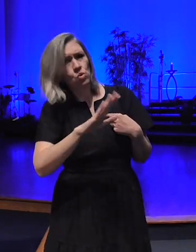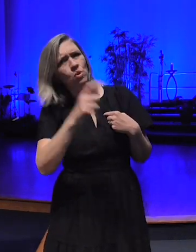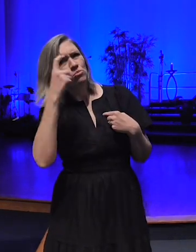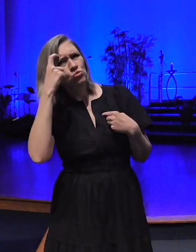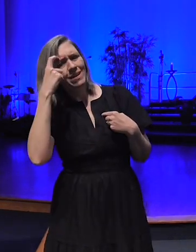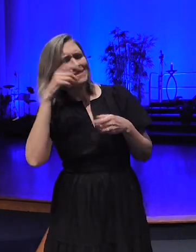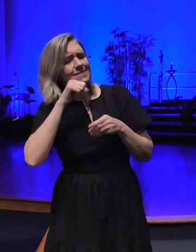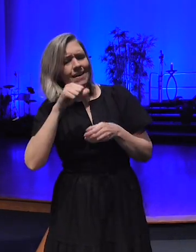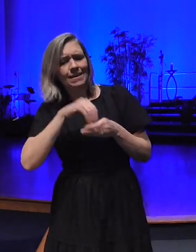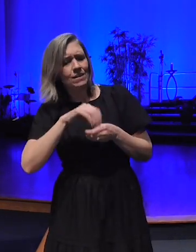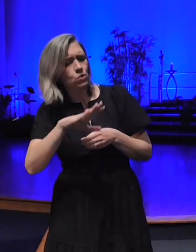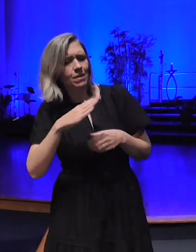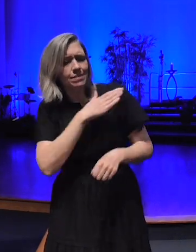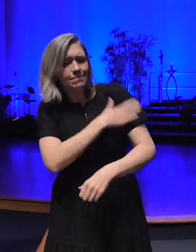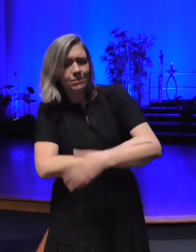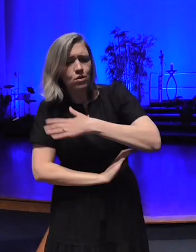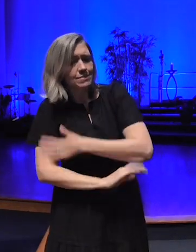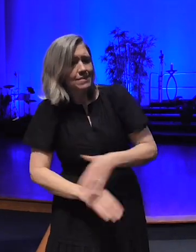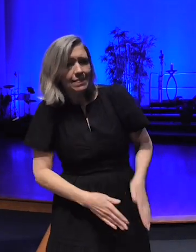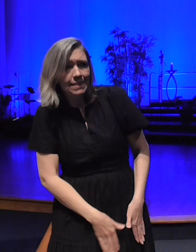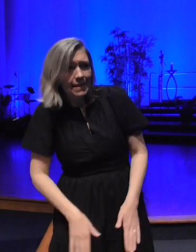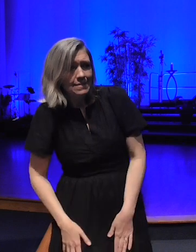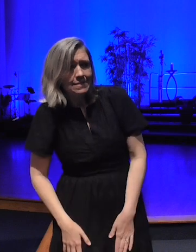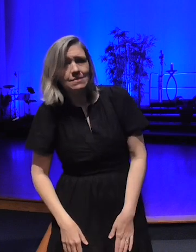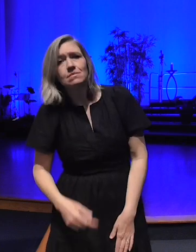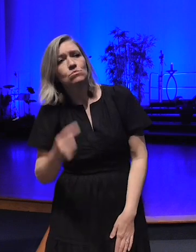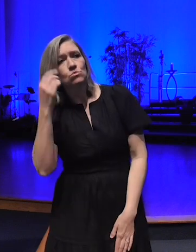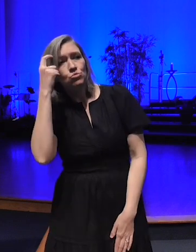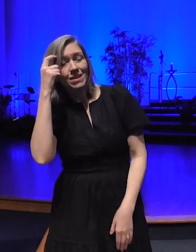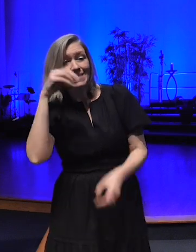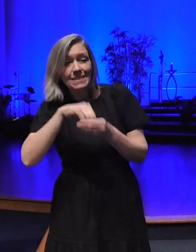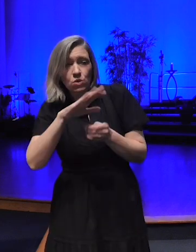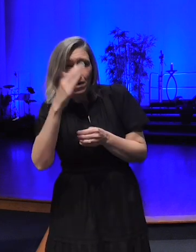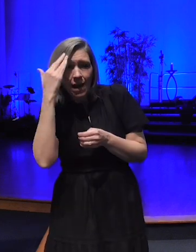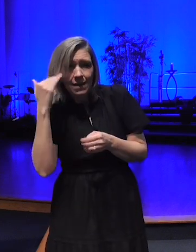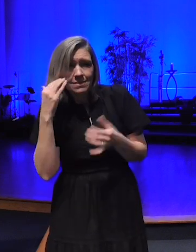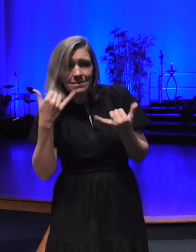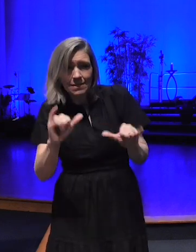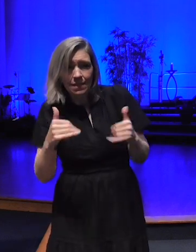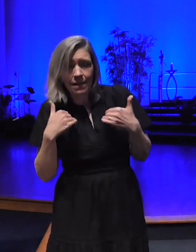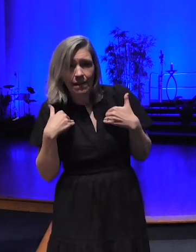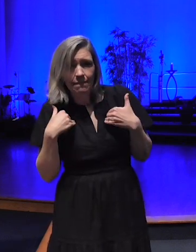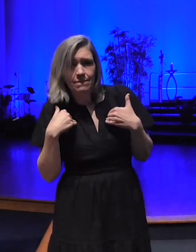tu cerebro está en tu cabeza y todavía tienes eso y todavía tienes un gran corazón y